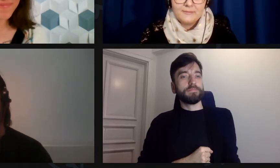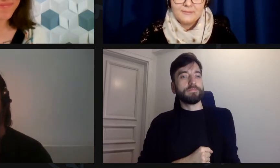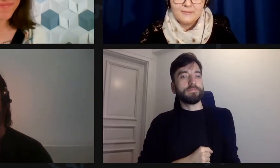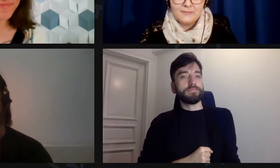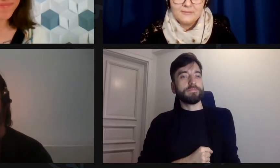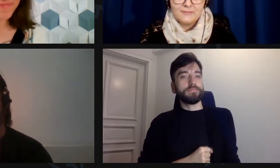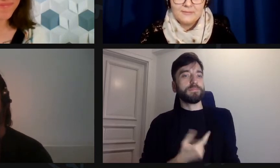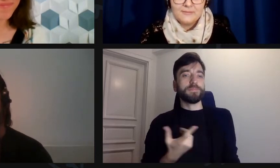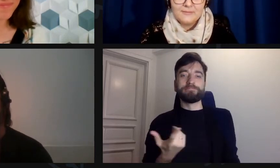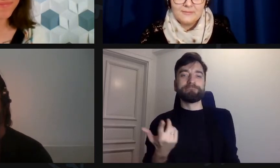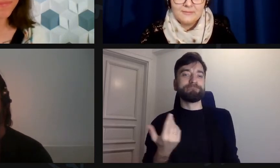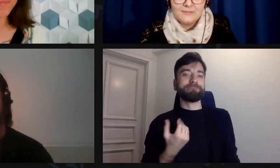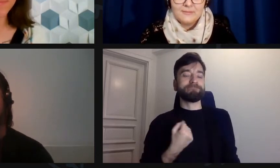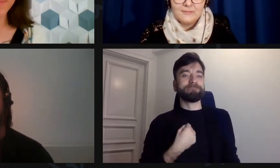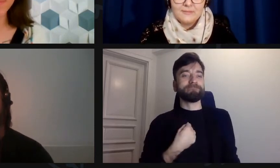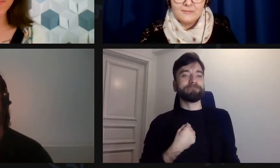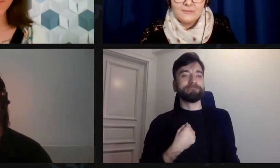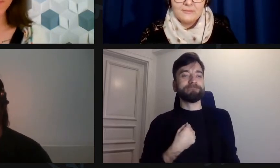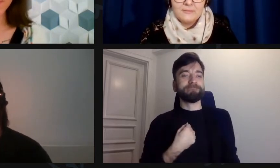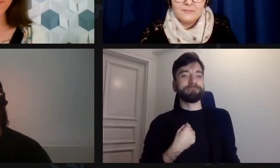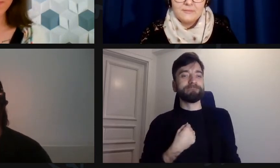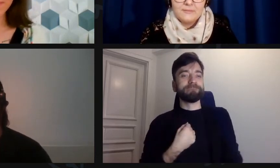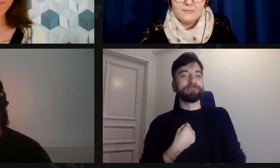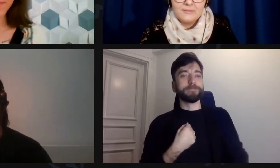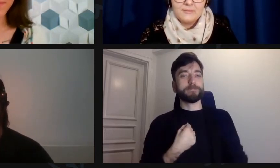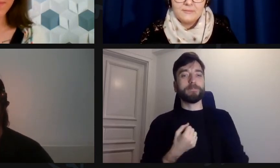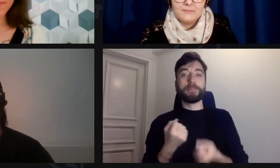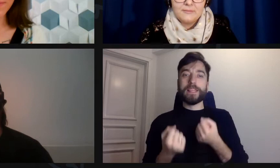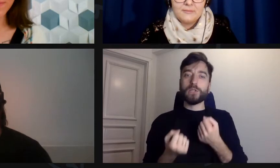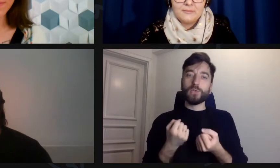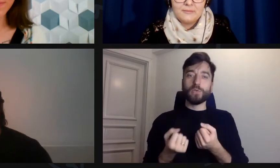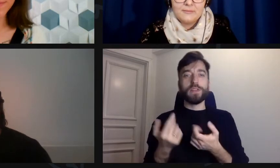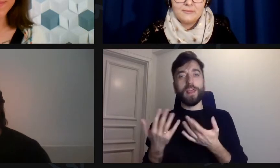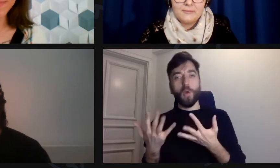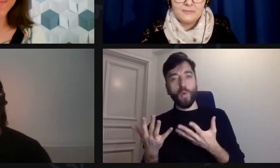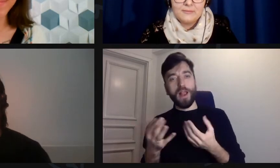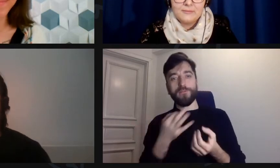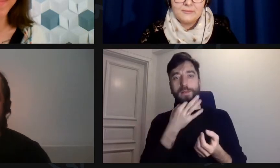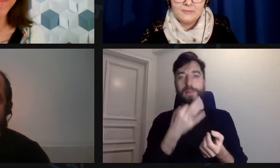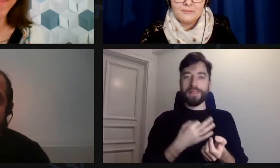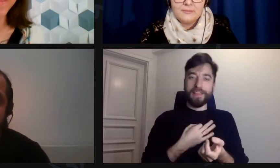Paweł – trudne i łatwe pytanie, dla mnie...